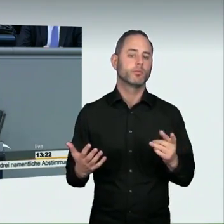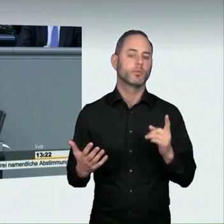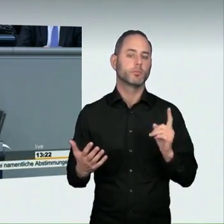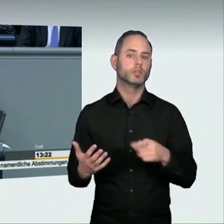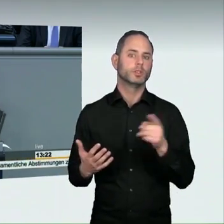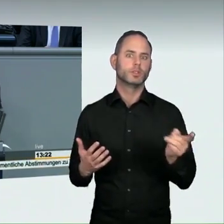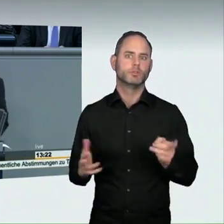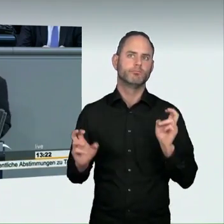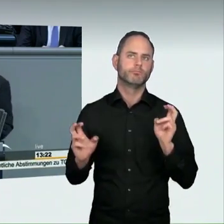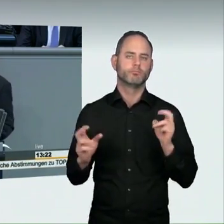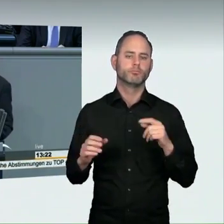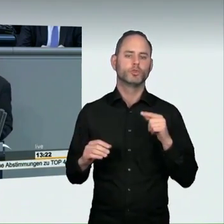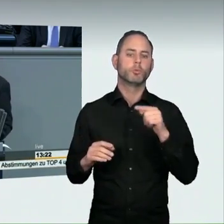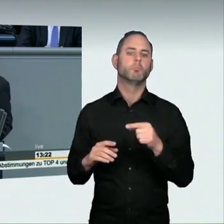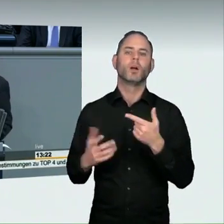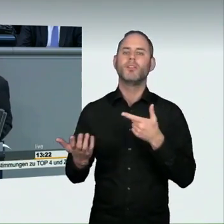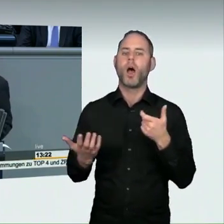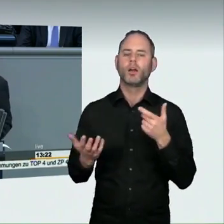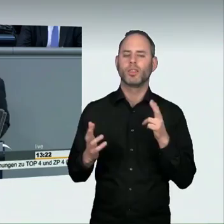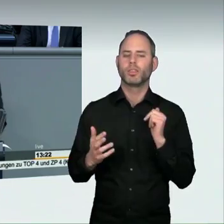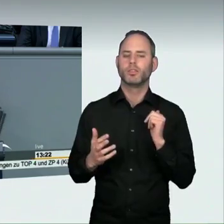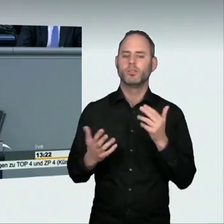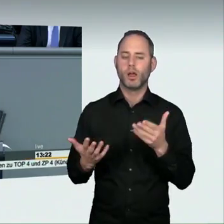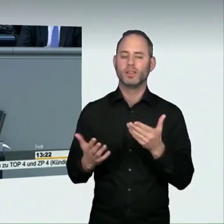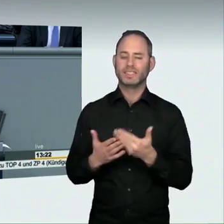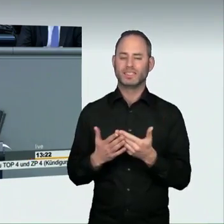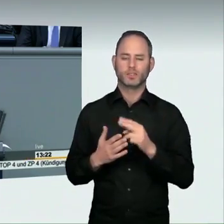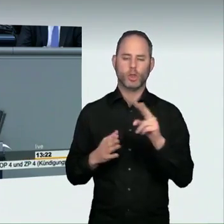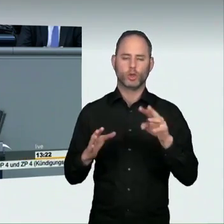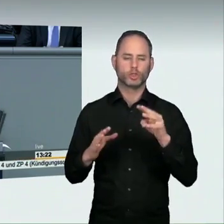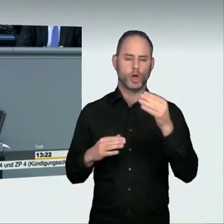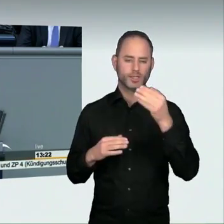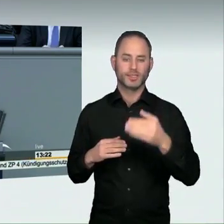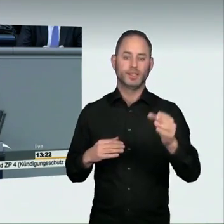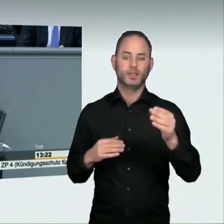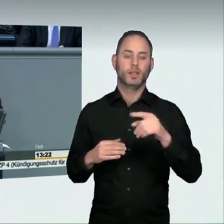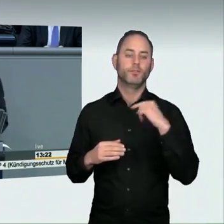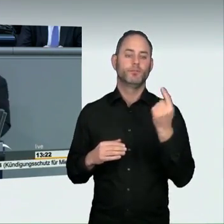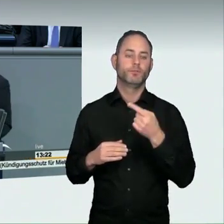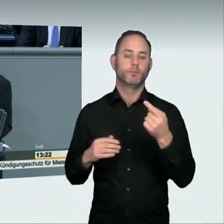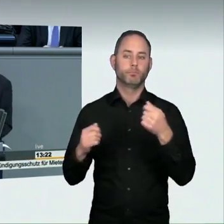Wir müssen dafür sorgen, dass der Bund nach 2019 in der gemeinsamen Verantwortung mit den Ländern und Kommunen bleibt.